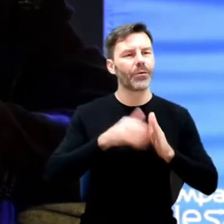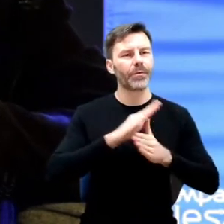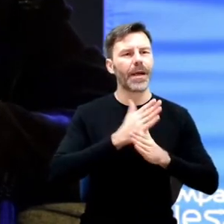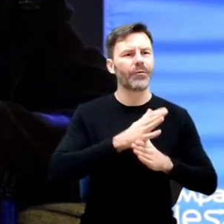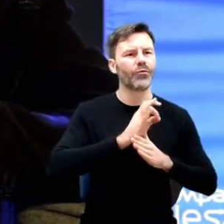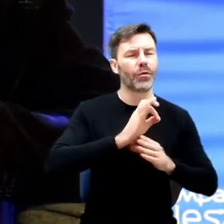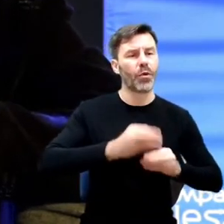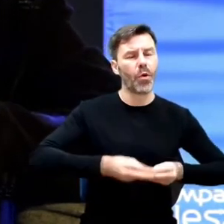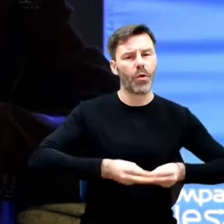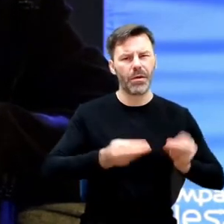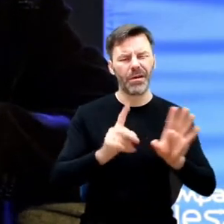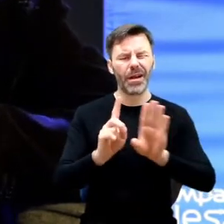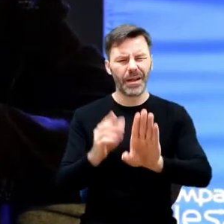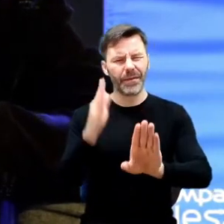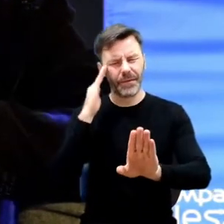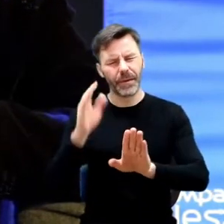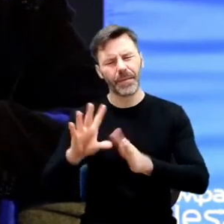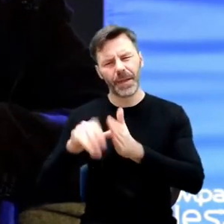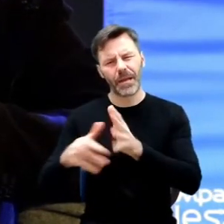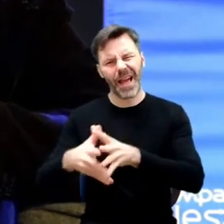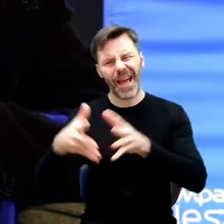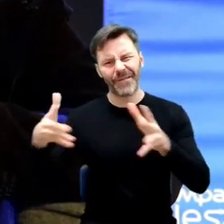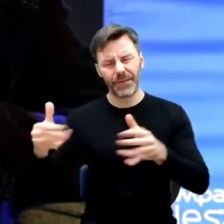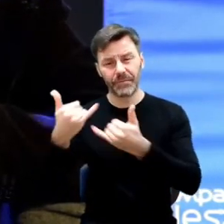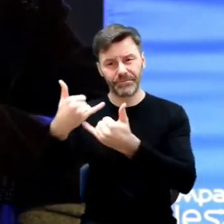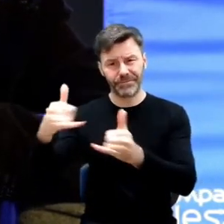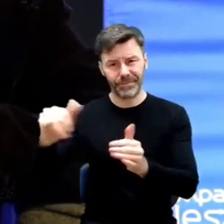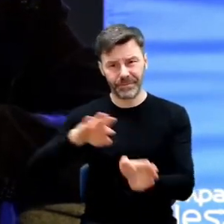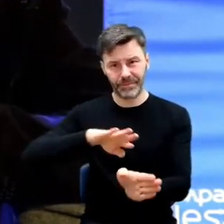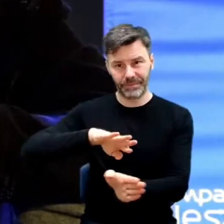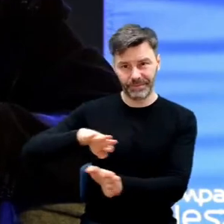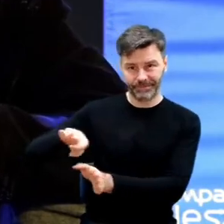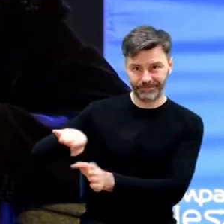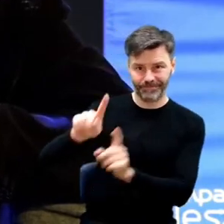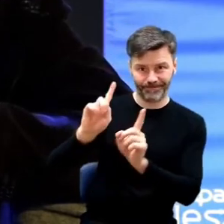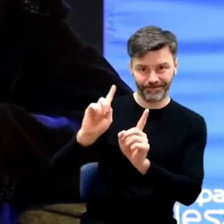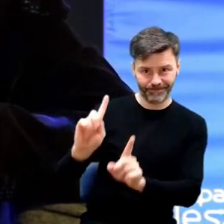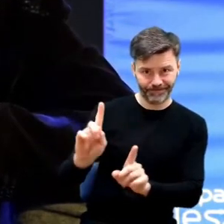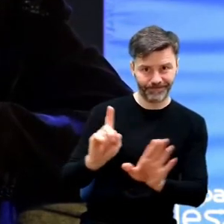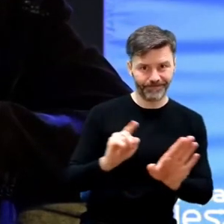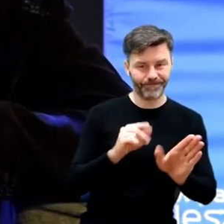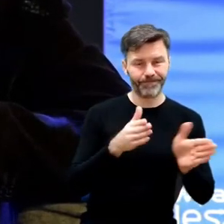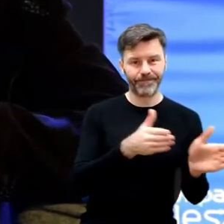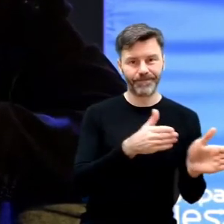W dużych miastach to jest inna historia, też jest bardzo ważna, ale to jest, tak mówię, zupełnie inna historia.